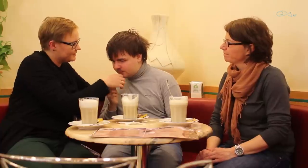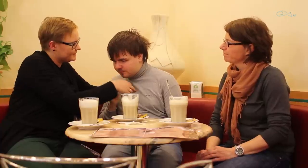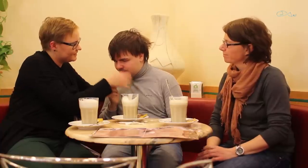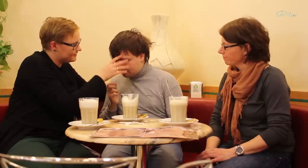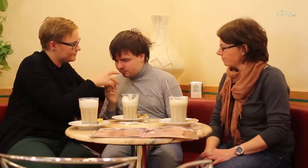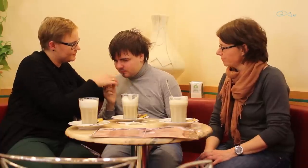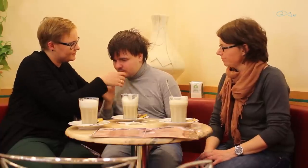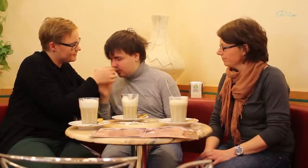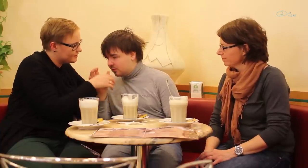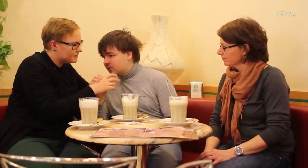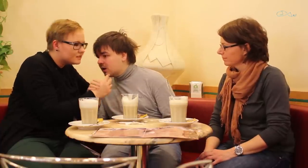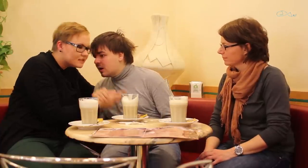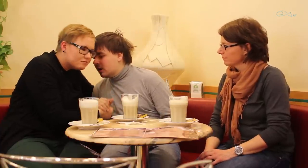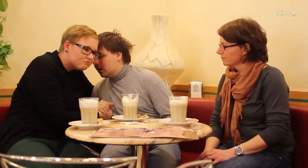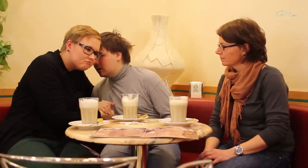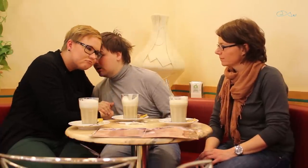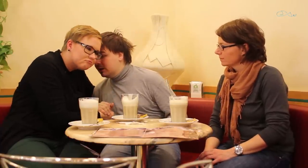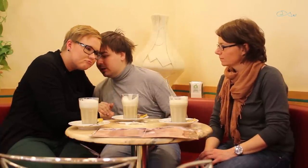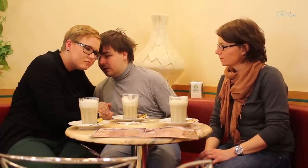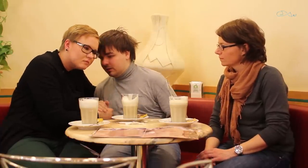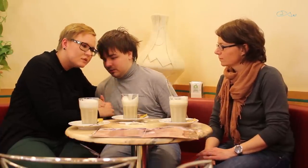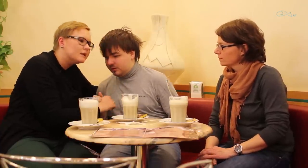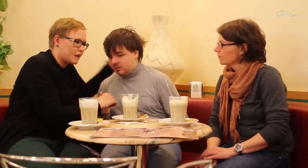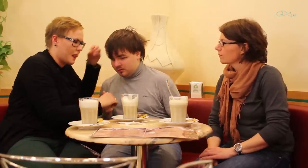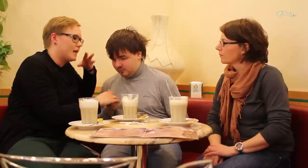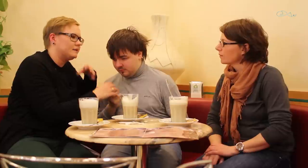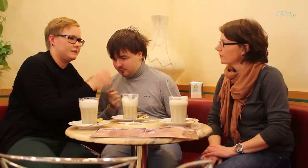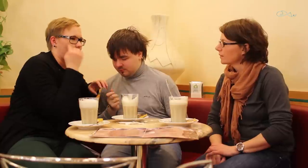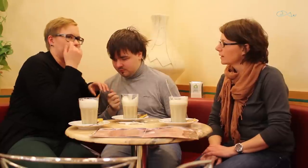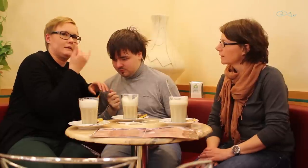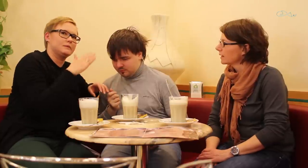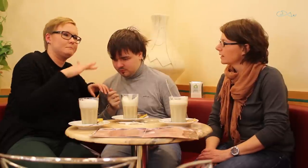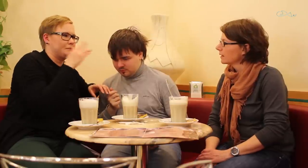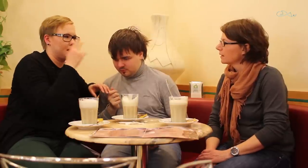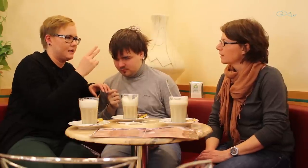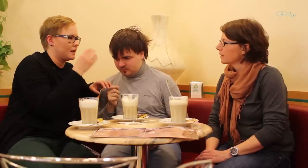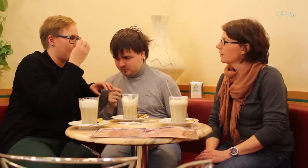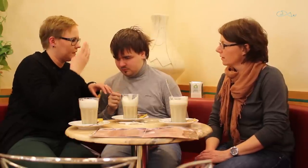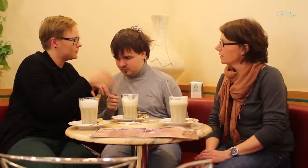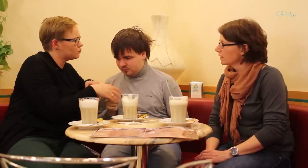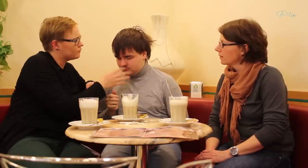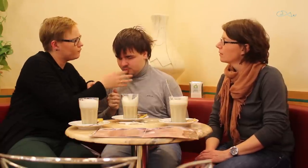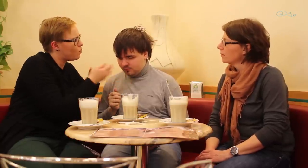Was kannst du sehen? Licht. Helle Bereiche kann ich sehen. - FRAU: Kannst du sagen, wo du gerade Licht siehst?